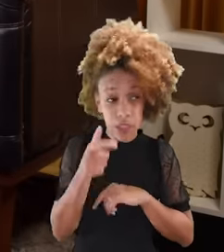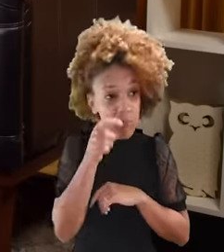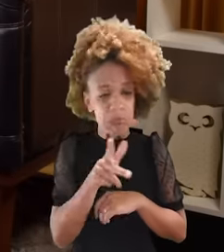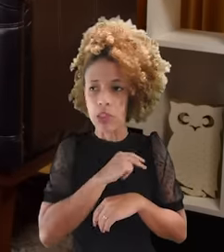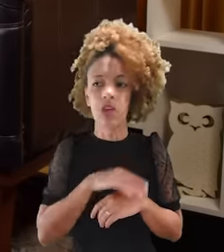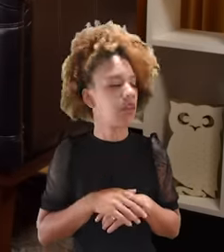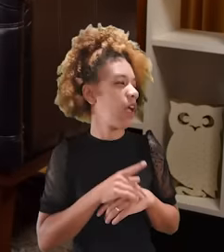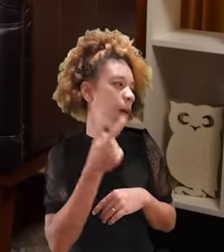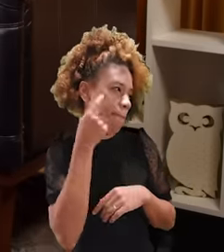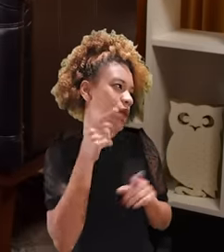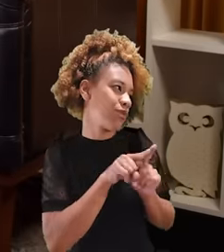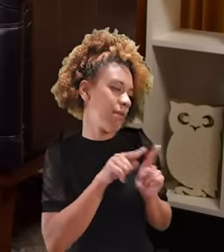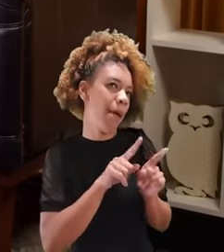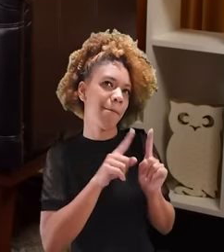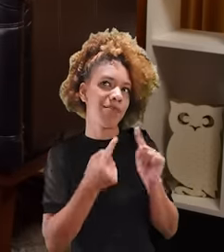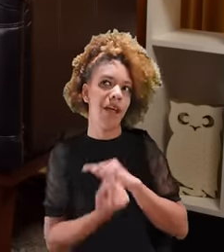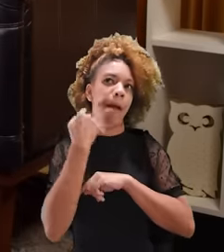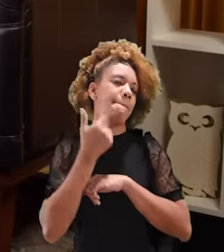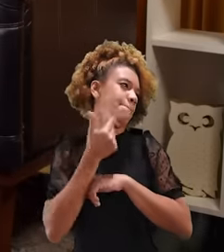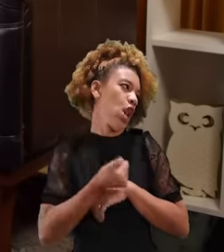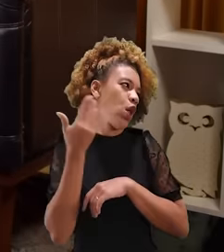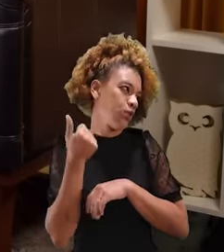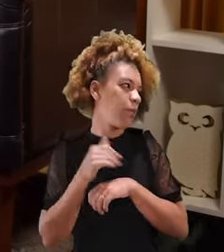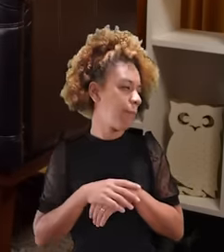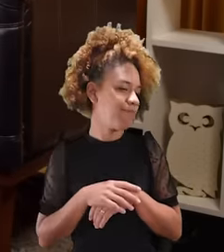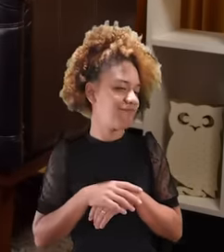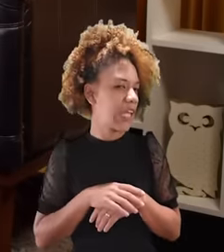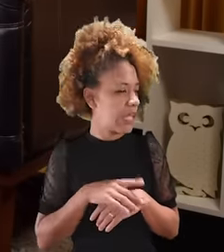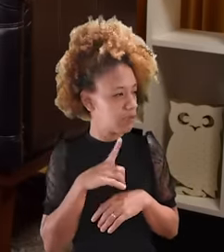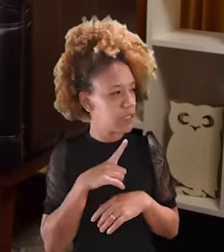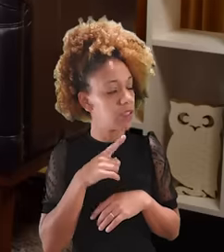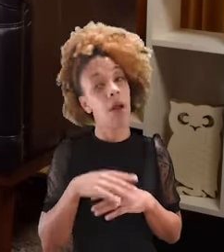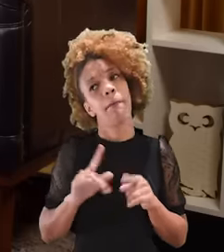era melhor no passado não eu tenho isso na minha cabeça às vezes mas é mas aí é uma terapia É tem